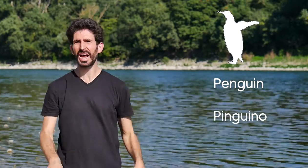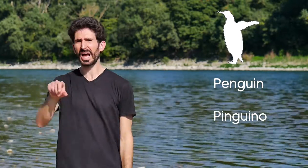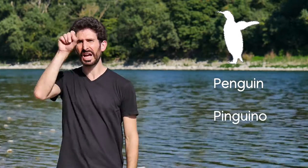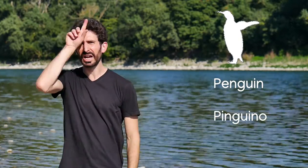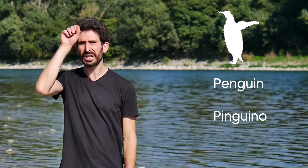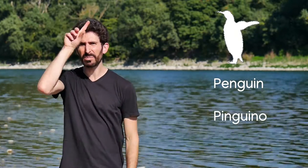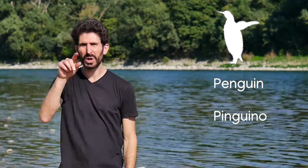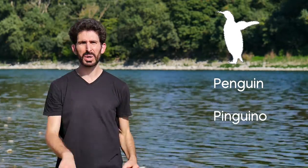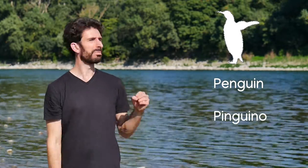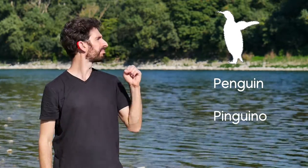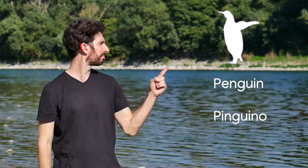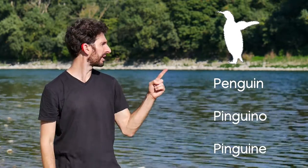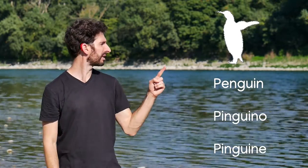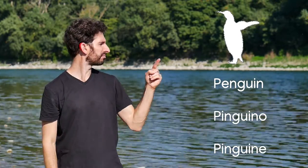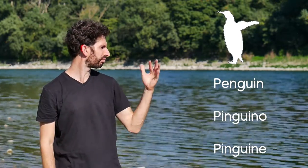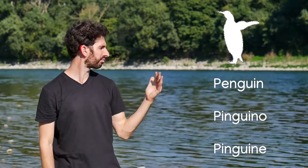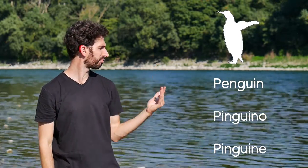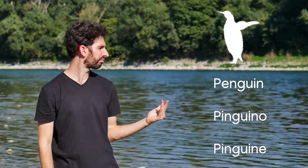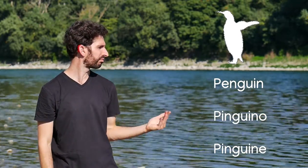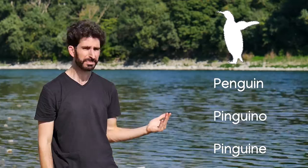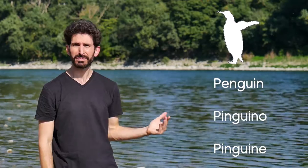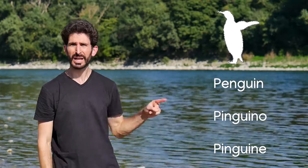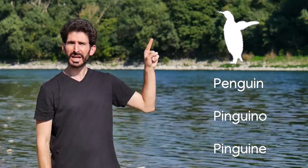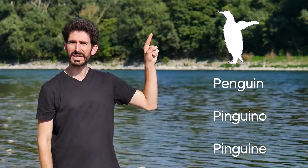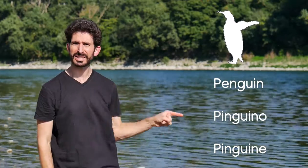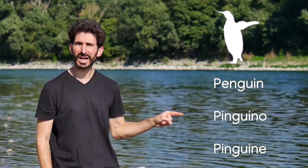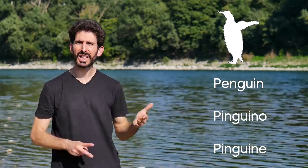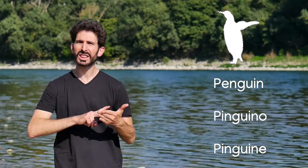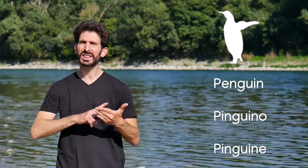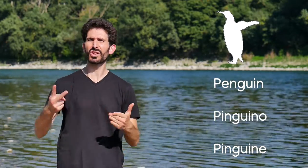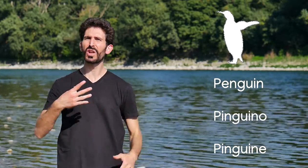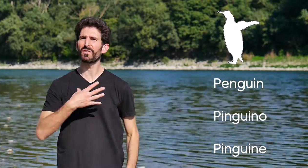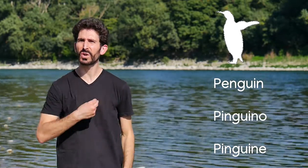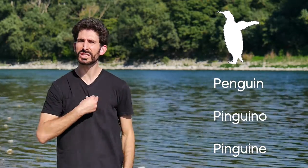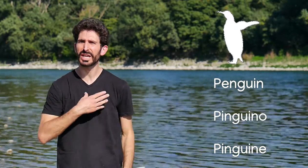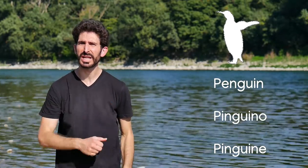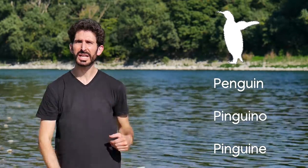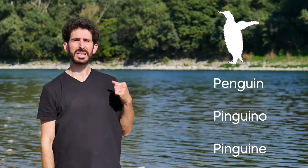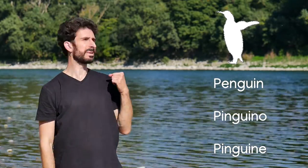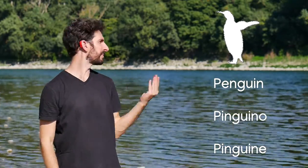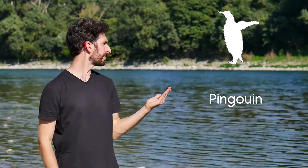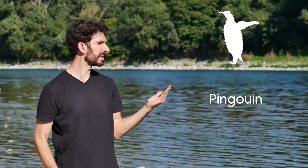en allemand par "Pinguine", et caetera. Ces mots sont ensuite traduits en français par "Pingouin".